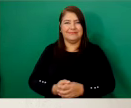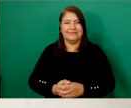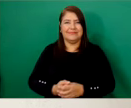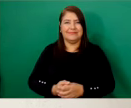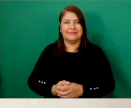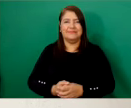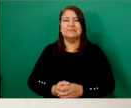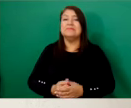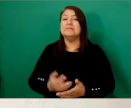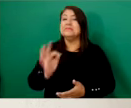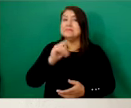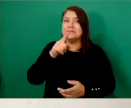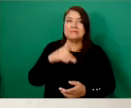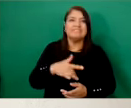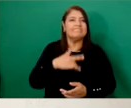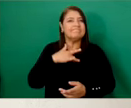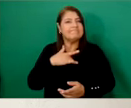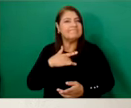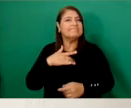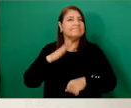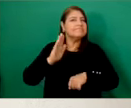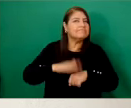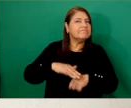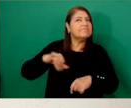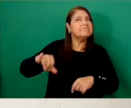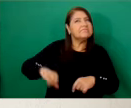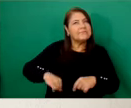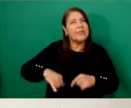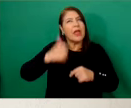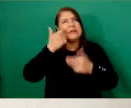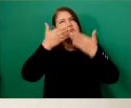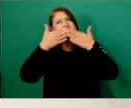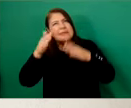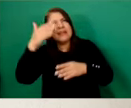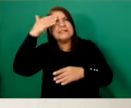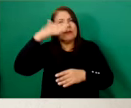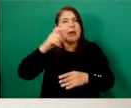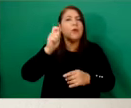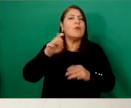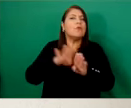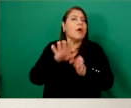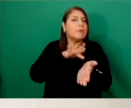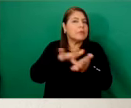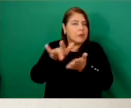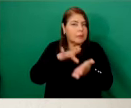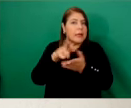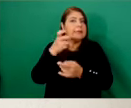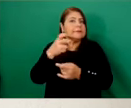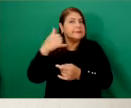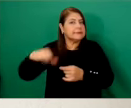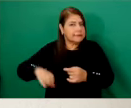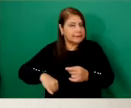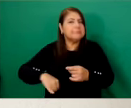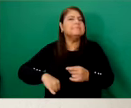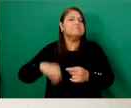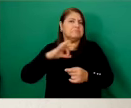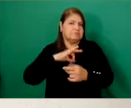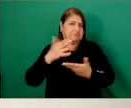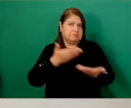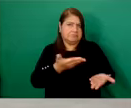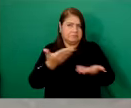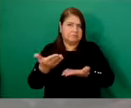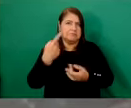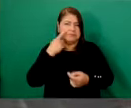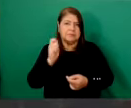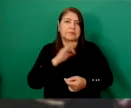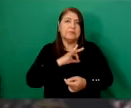incluyeme.org y si te mueve e interesa revisa cómo puedes apoyar este interesante proyecto.